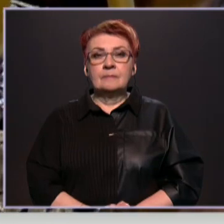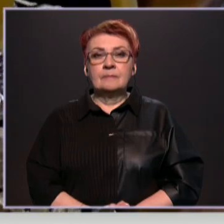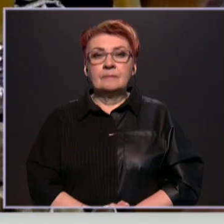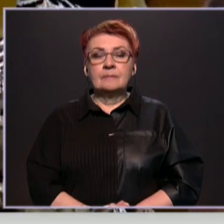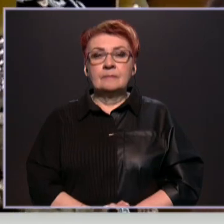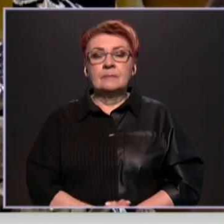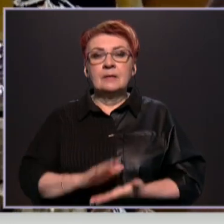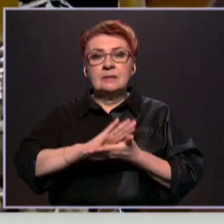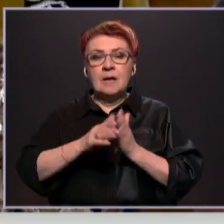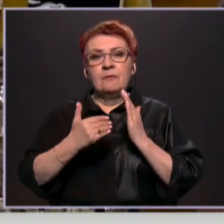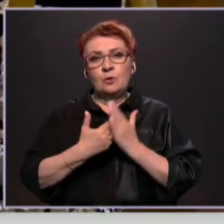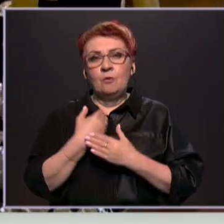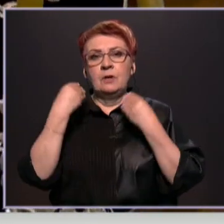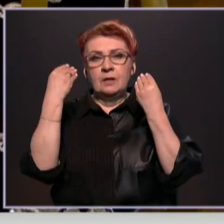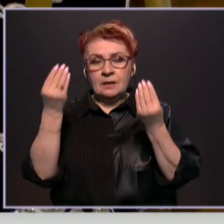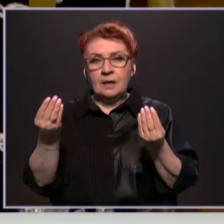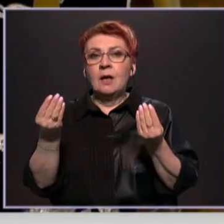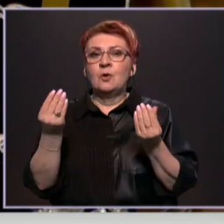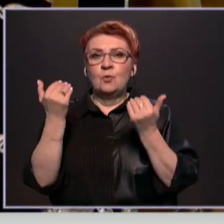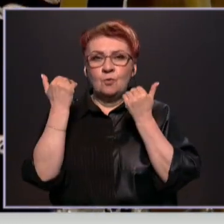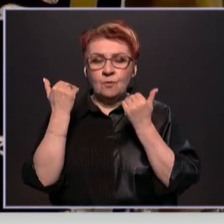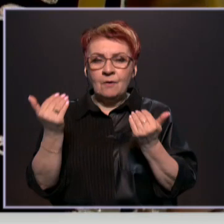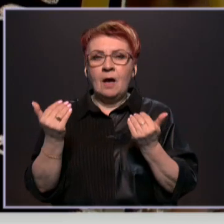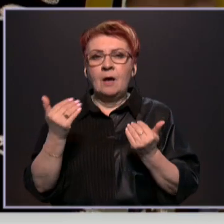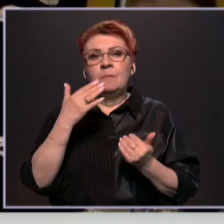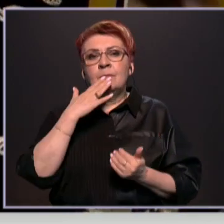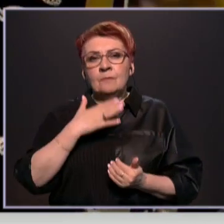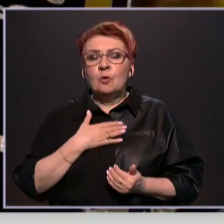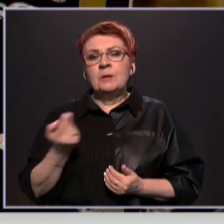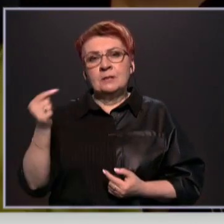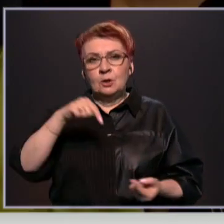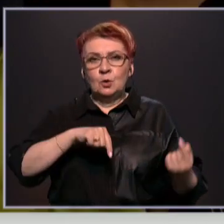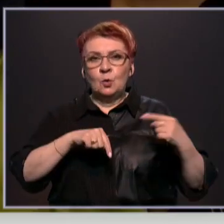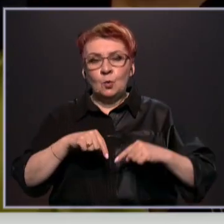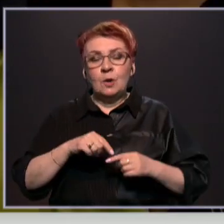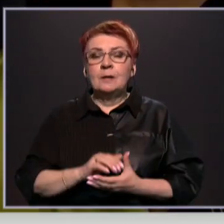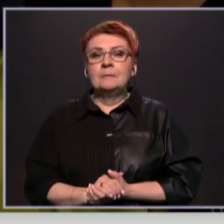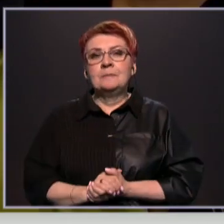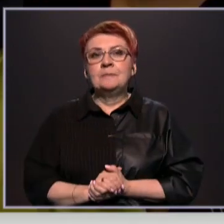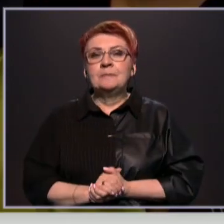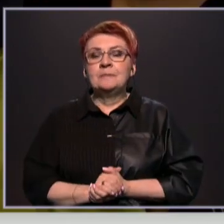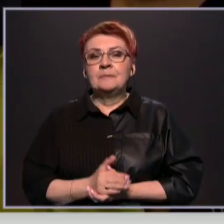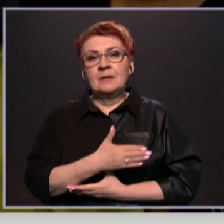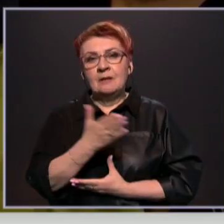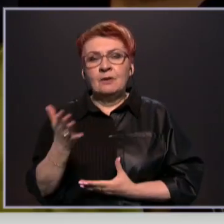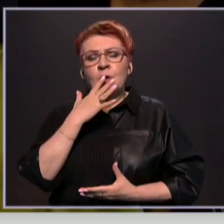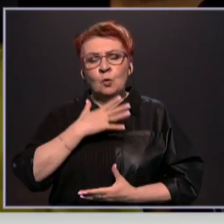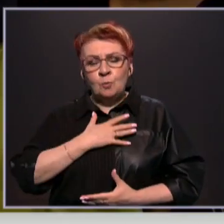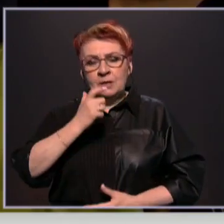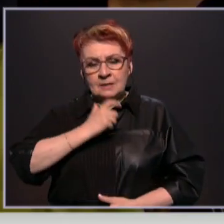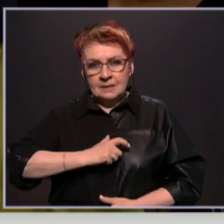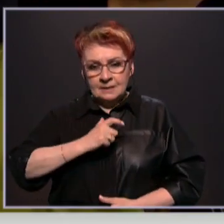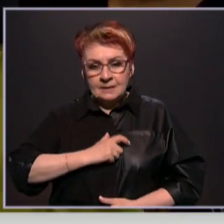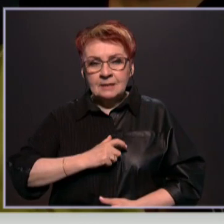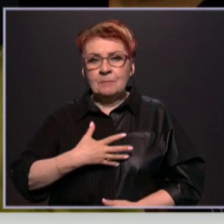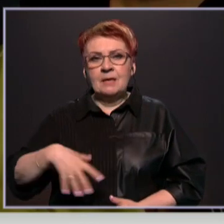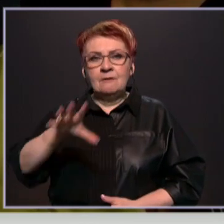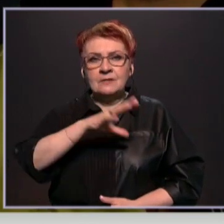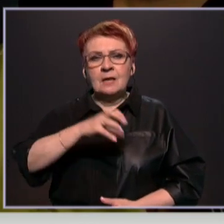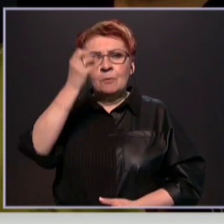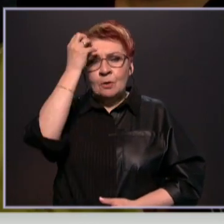даю вам да Любите друг друга якоже возлюби вас Да и вы любите вы себе я семь разумеют все яко мои